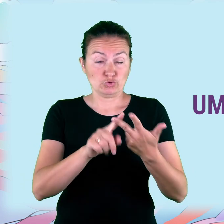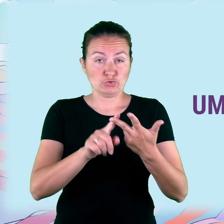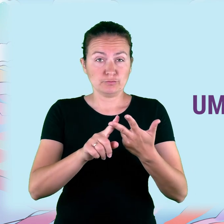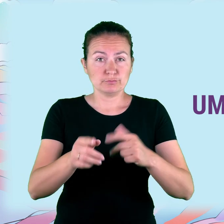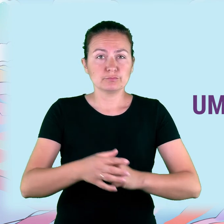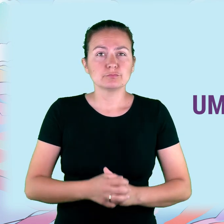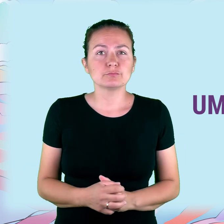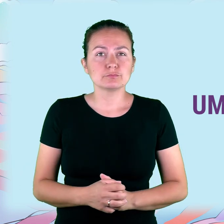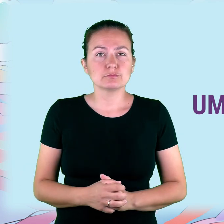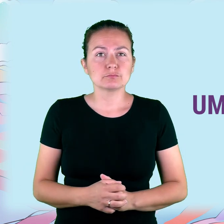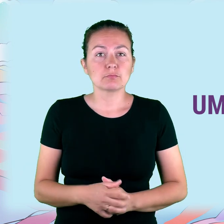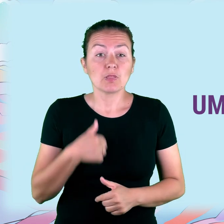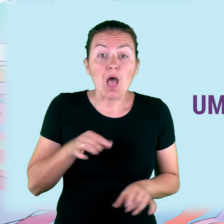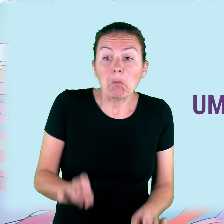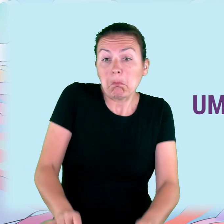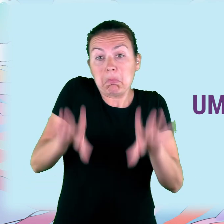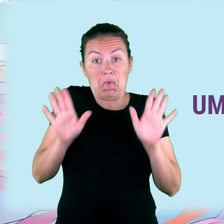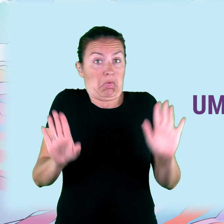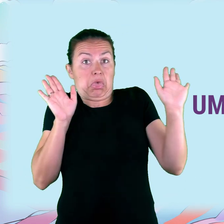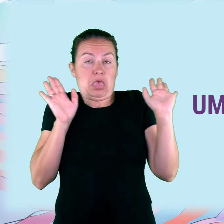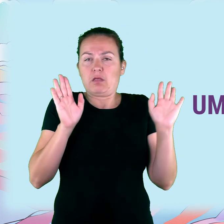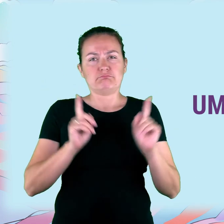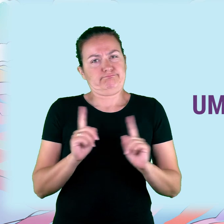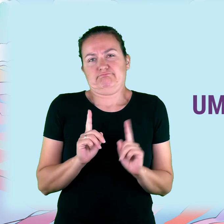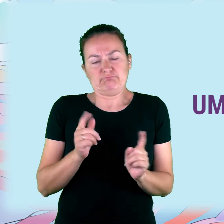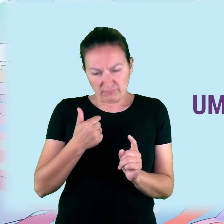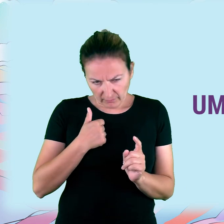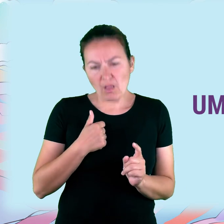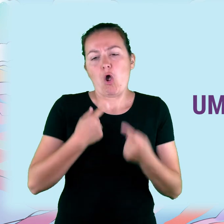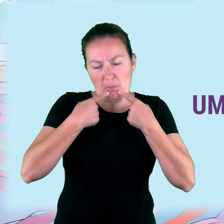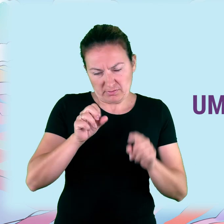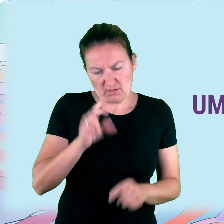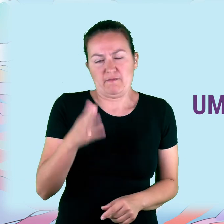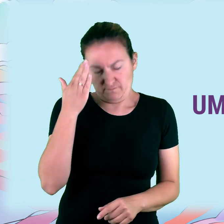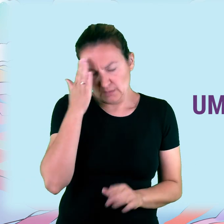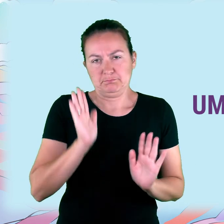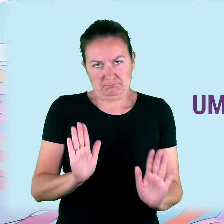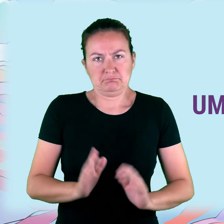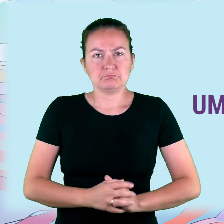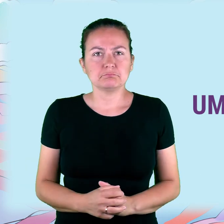3. Nie chcę umywać od tego rąk, wiem, że jestem za to odpowiedzialny.